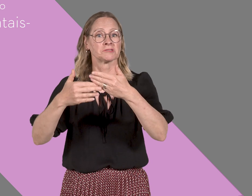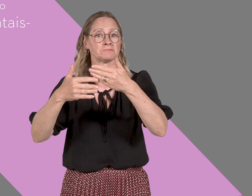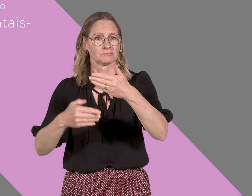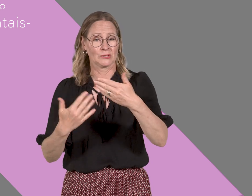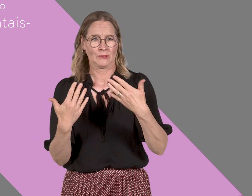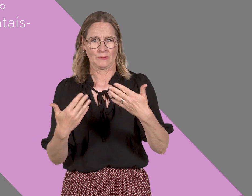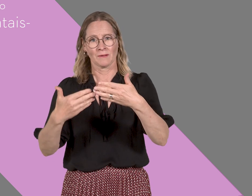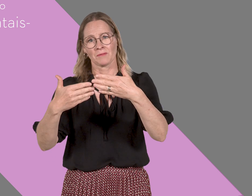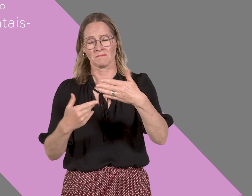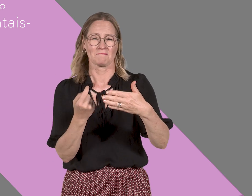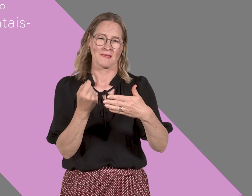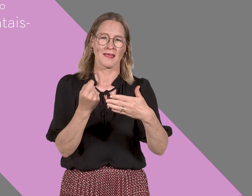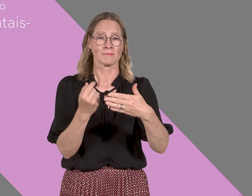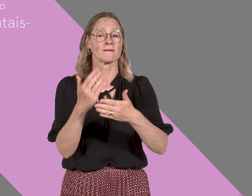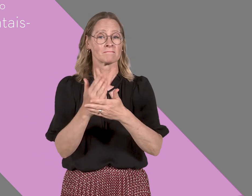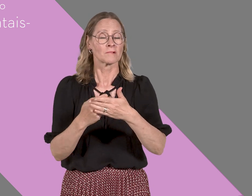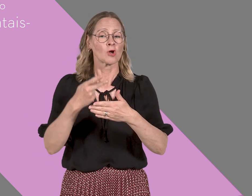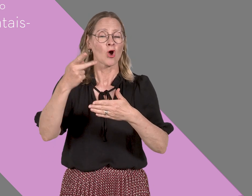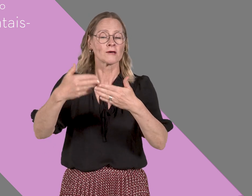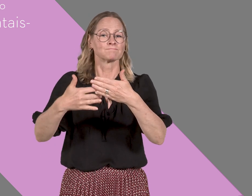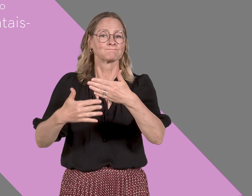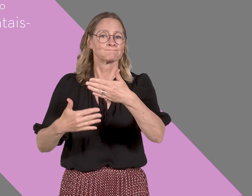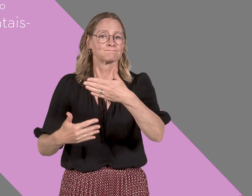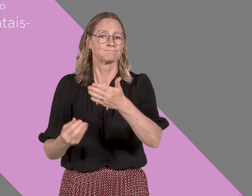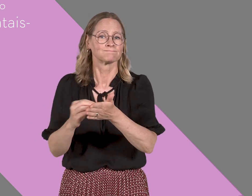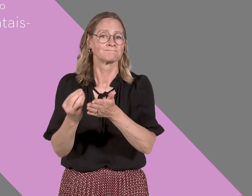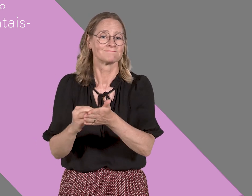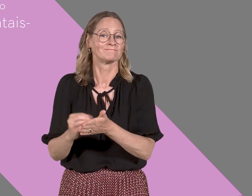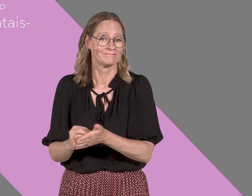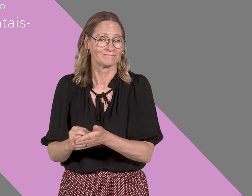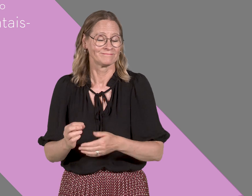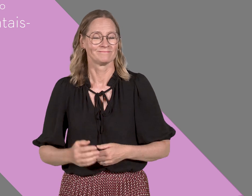Toistaiseksi viittomia on varsin vähän, mutta luetteloa täydennetään koko ajan.